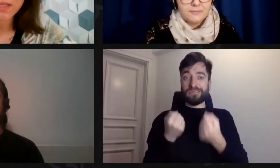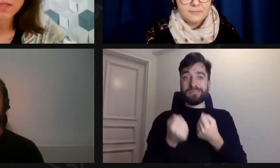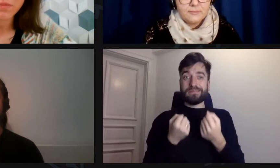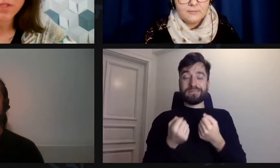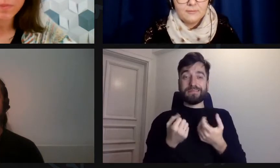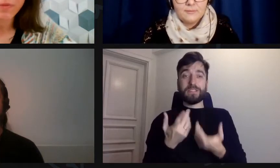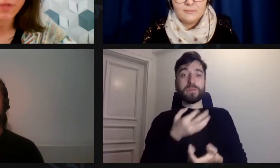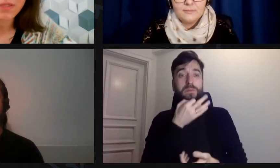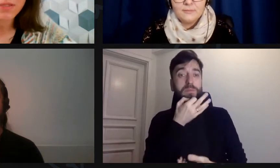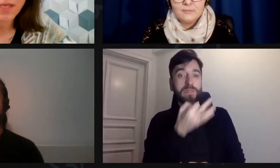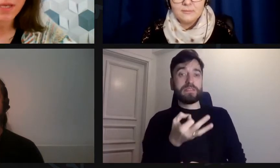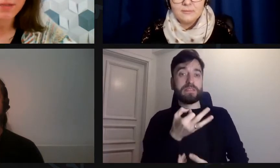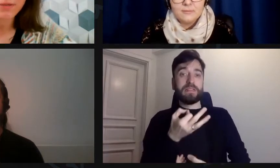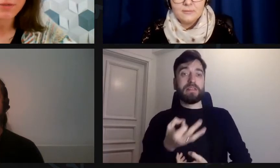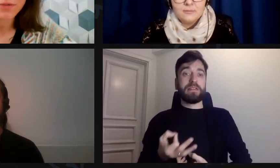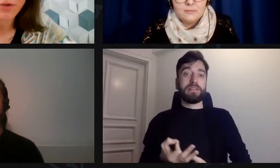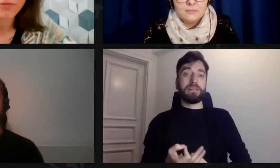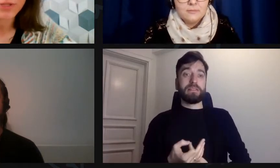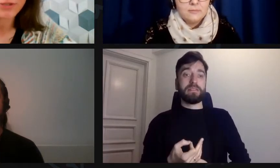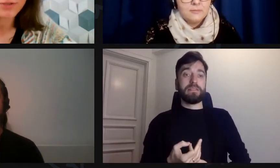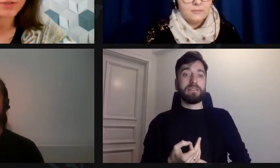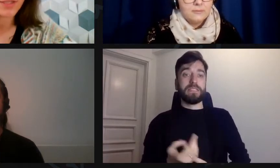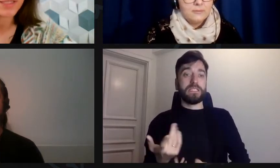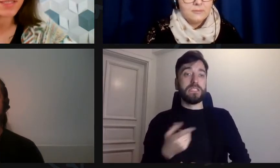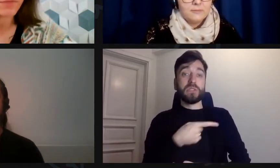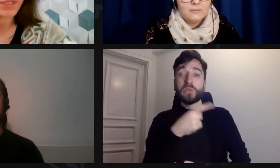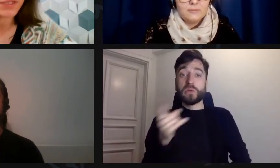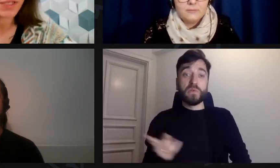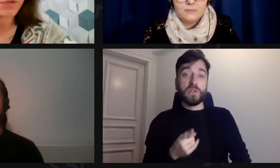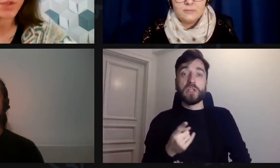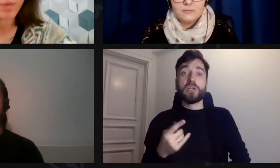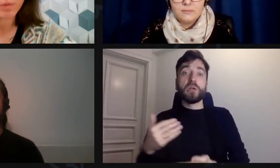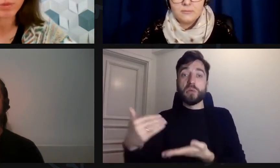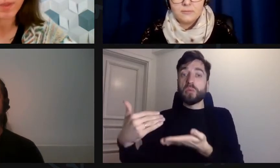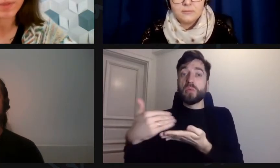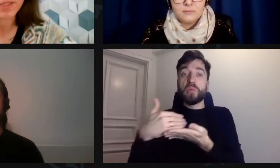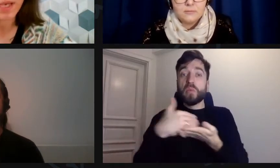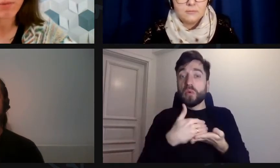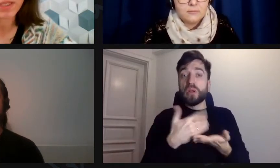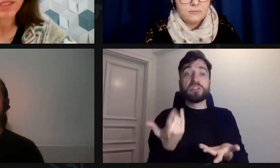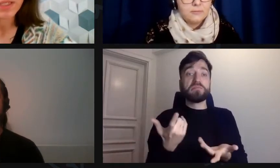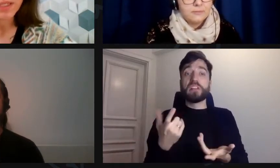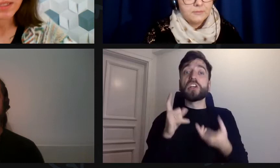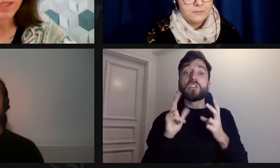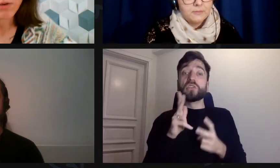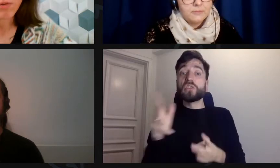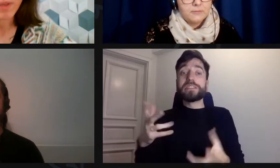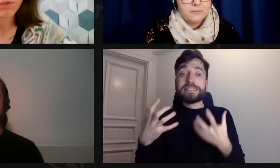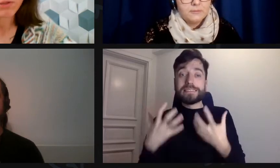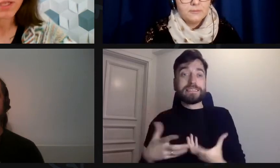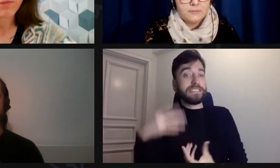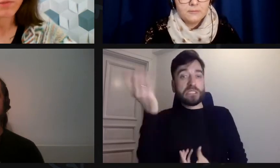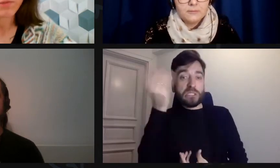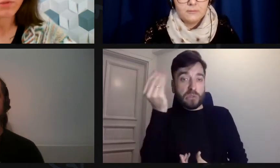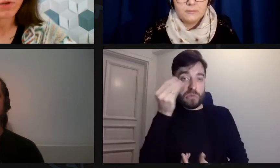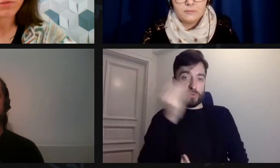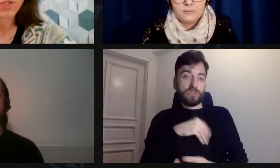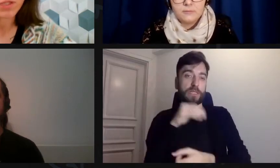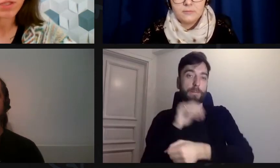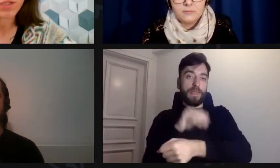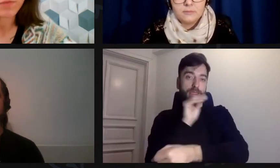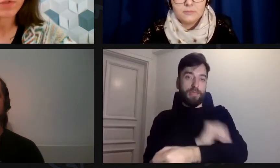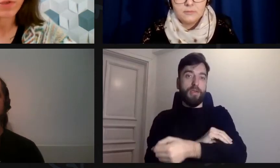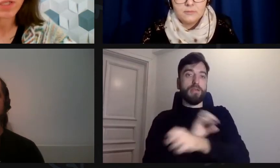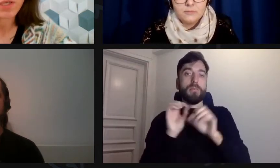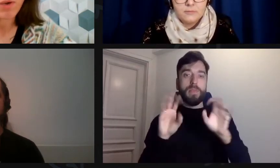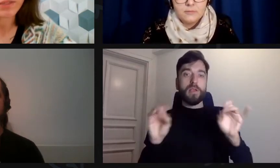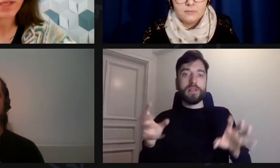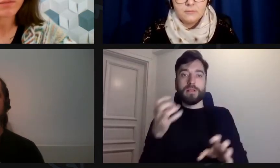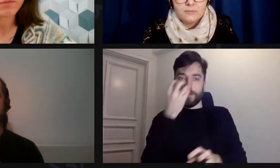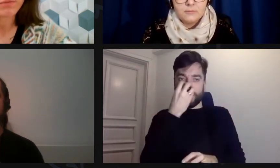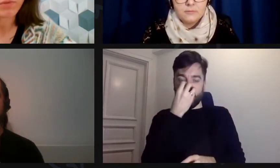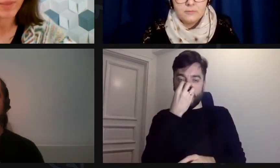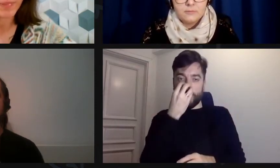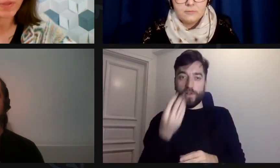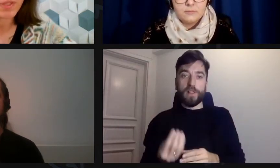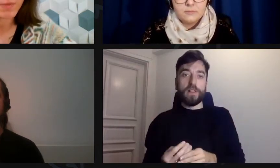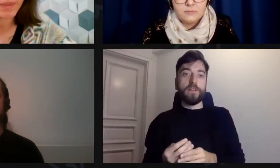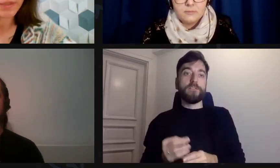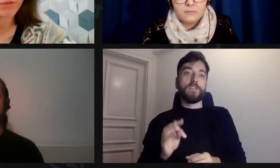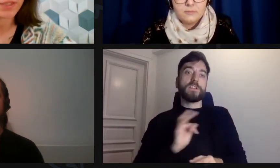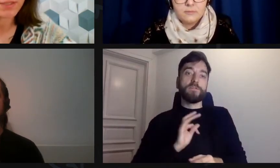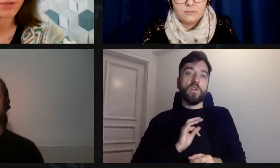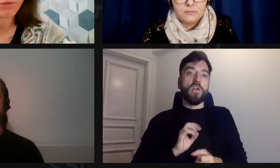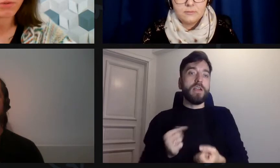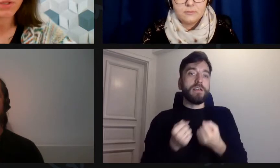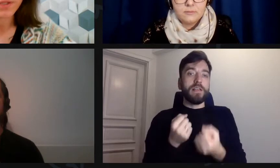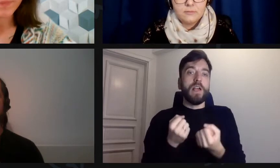Przy tej okazji może powiedzcie co wy doradzacie właśnie osobom, które by chciały taka metodę wdrążyć w swoje działania, poznać pedagogikę cyrku,